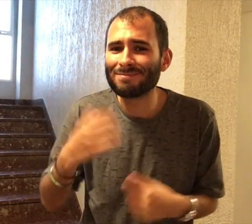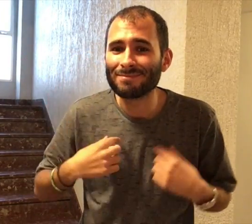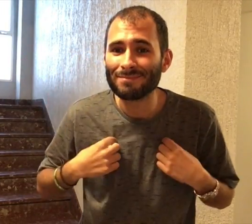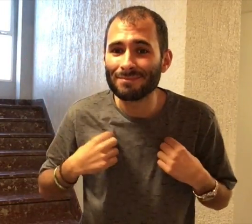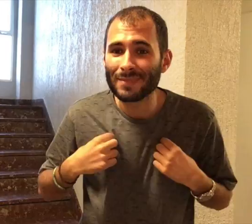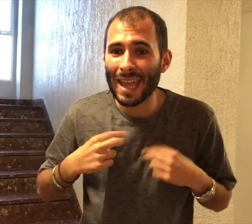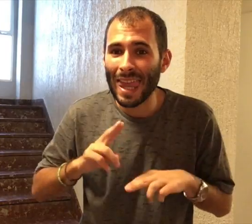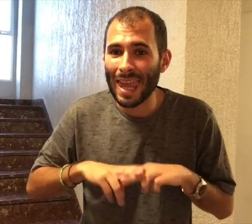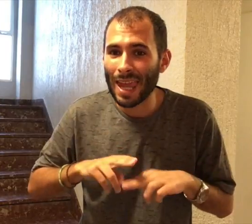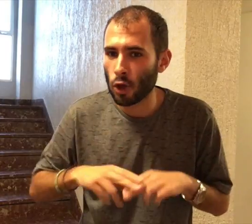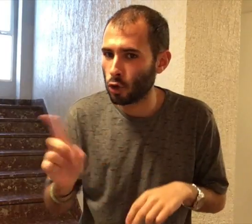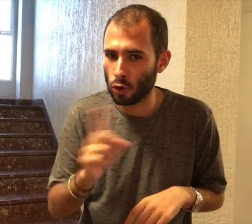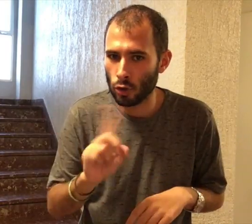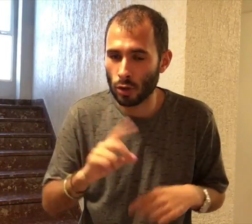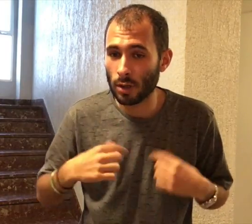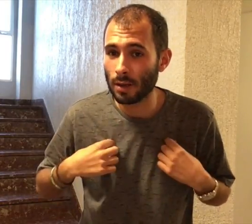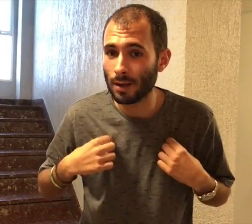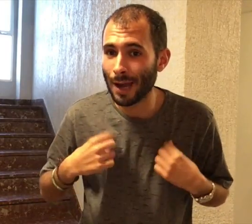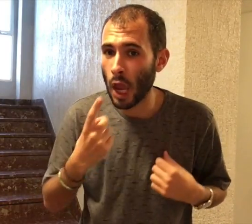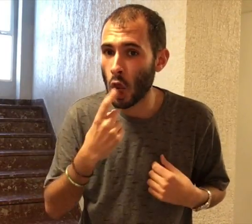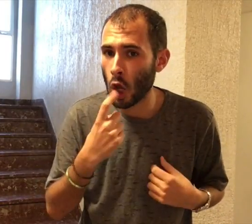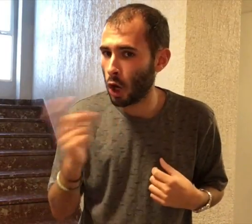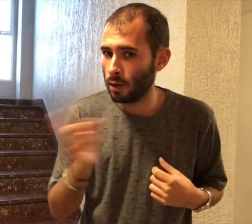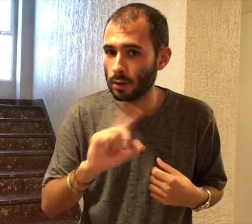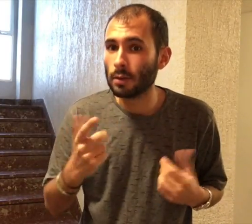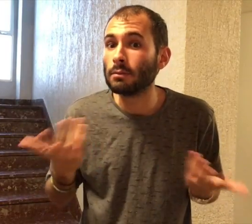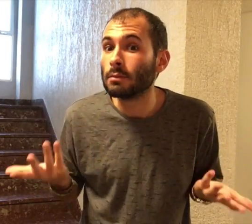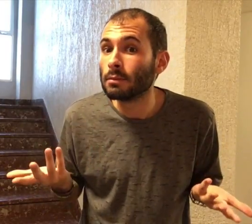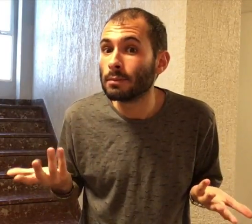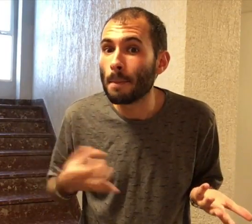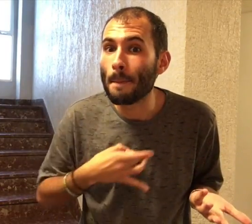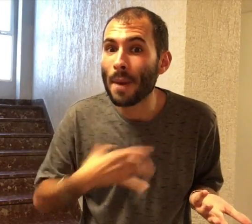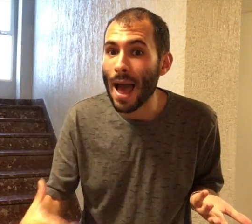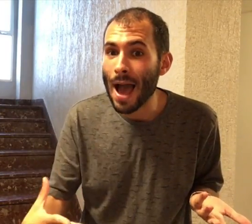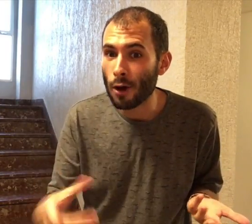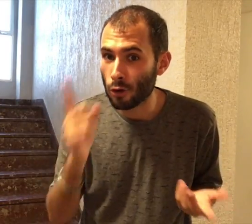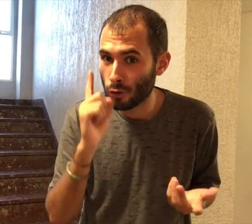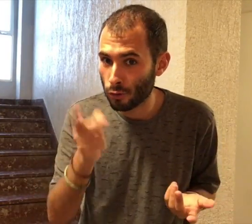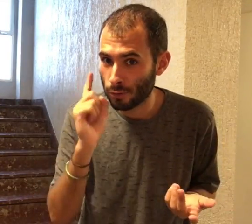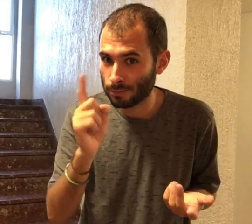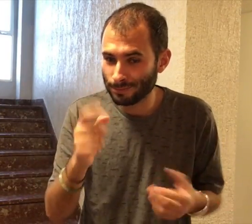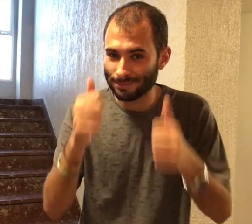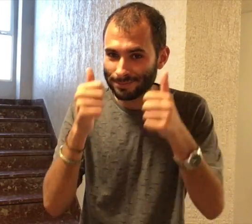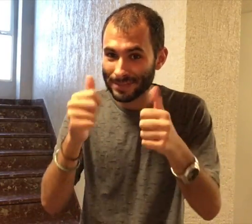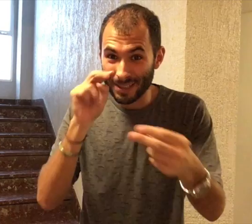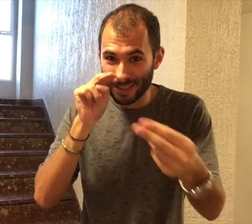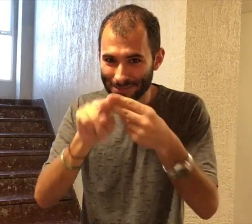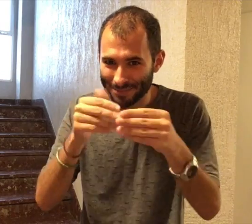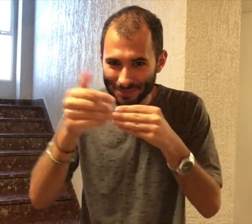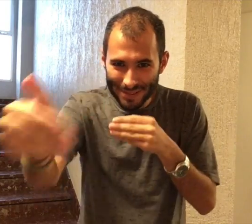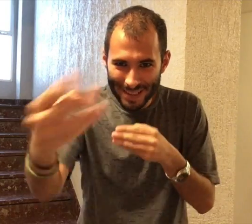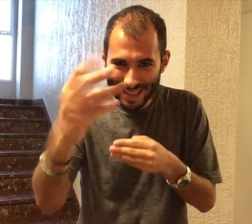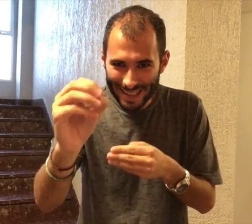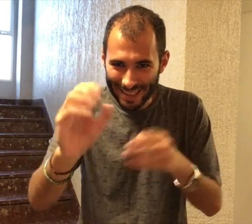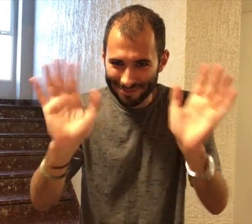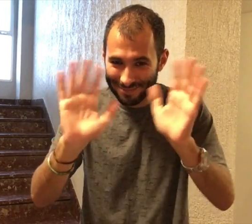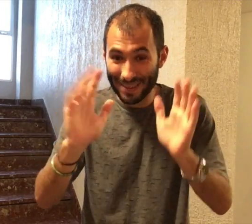¿las camisetas negras? ¡no! ¿camisetas rojas? ¡no! Recordad que hay que llevar camisetas blancas :) ¡Nos vemos muy pronto el día 30!